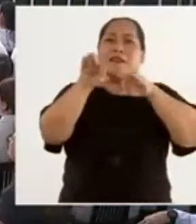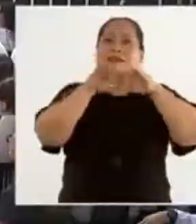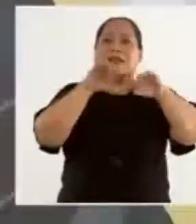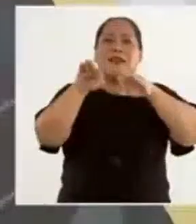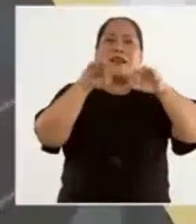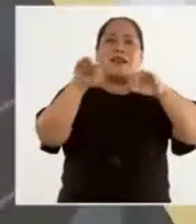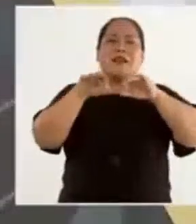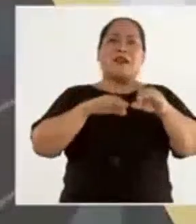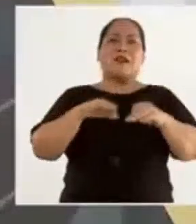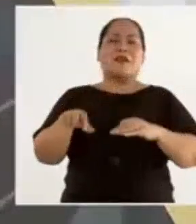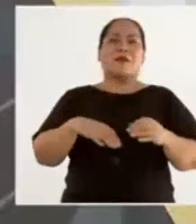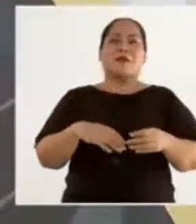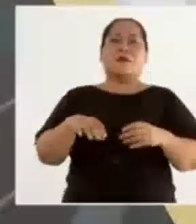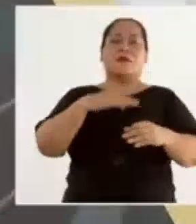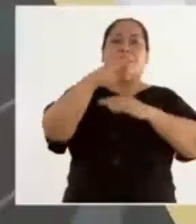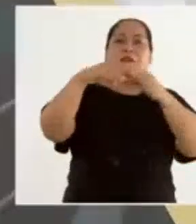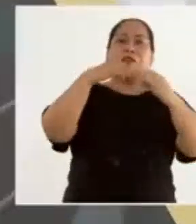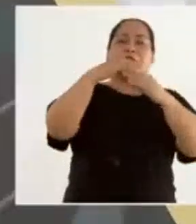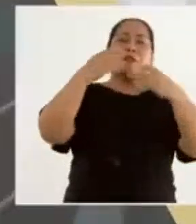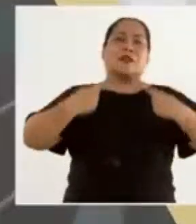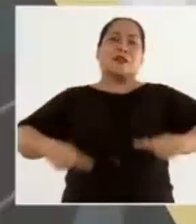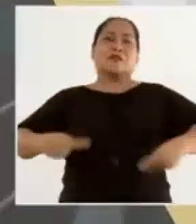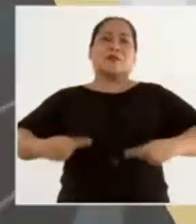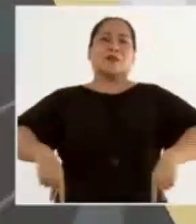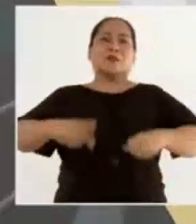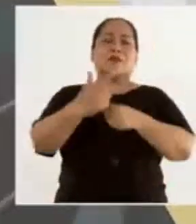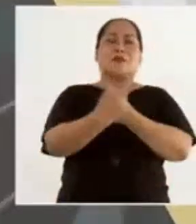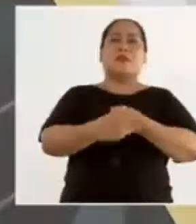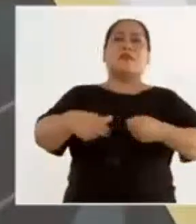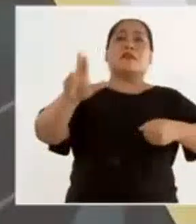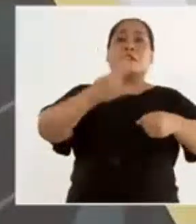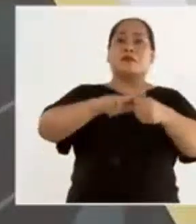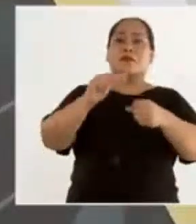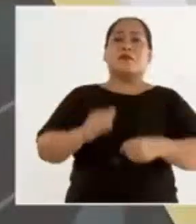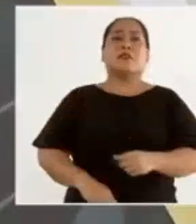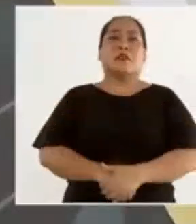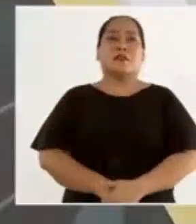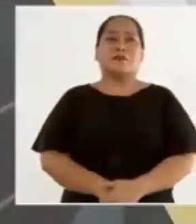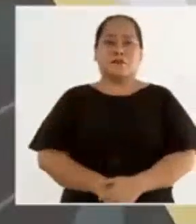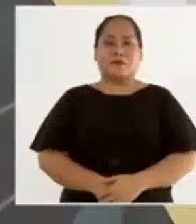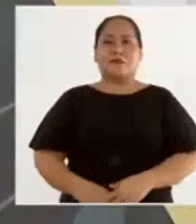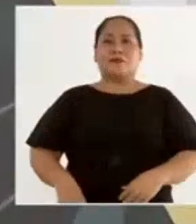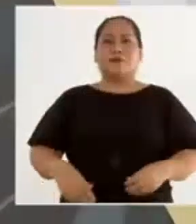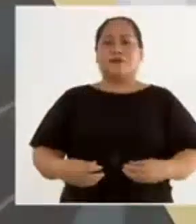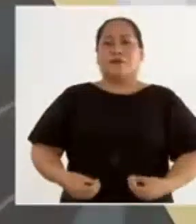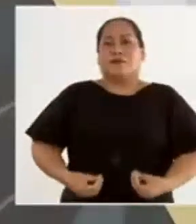estas cifras no solo son indicadores, son vidas, son esperanzas, son historias de mujeres,